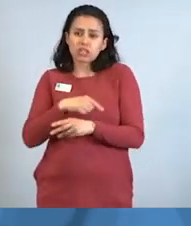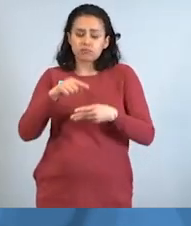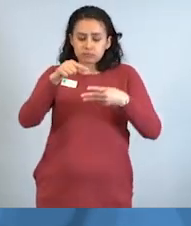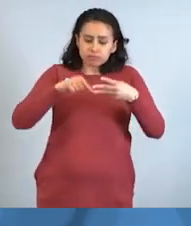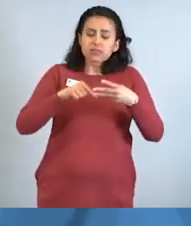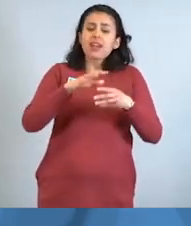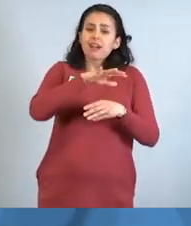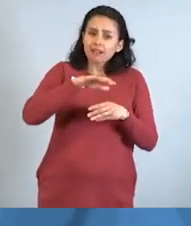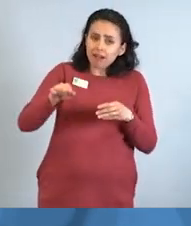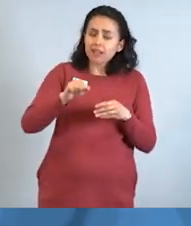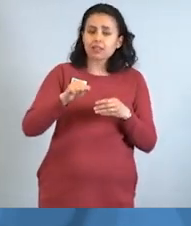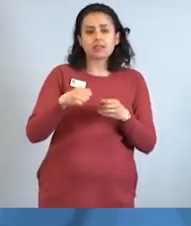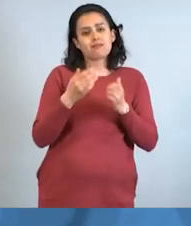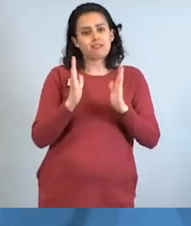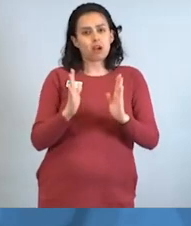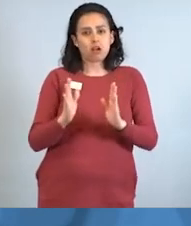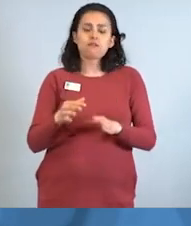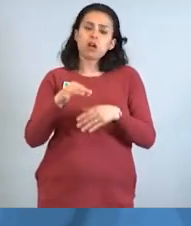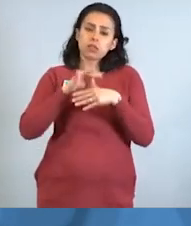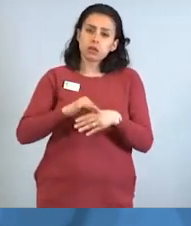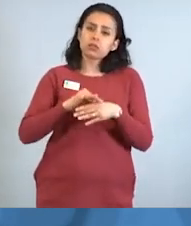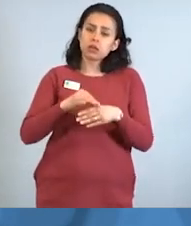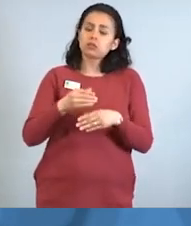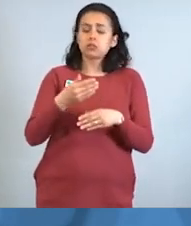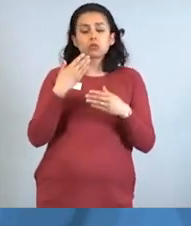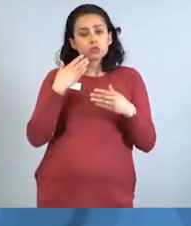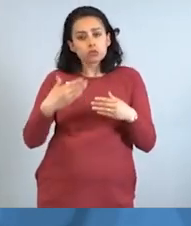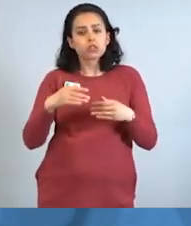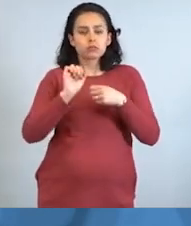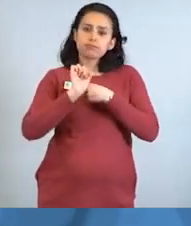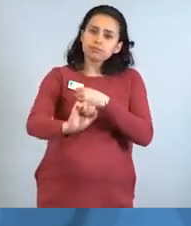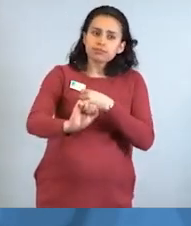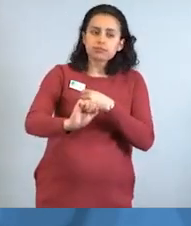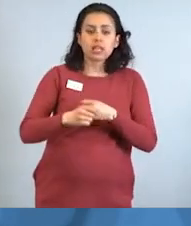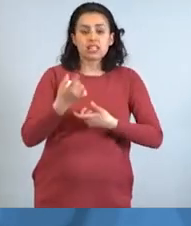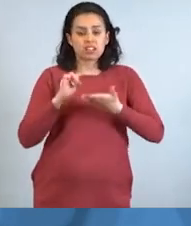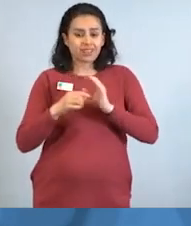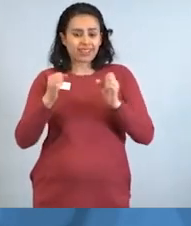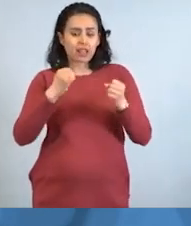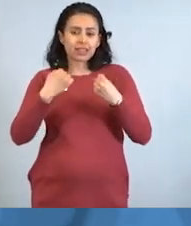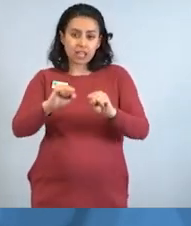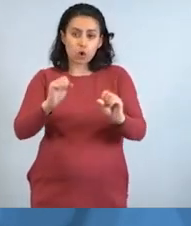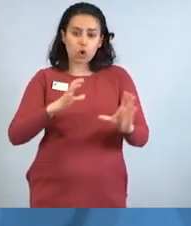Se tarkottaa sairaalahoitoista, vakavaan tehohoitoon johtavaa tai kuolemaan johtavaa tautia.